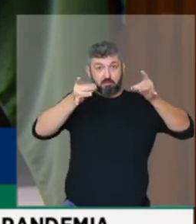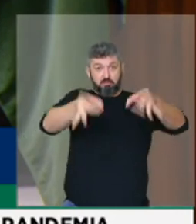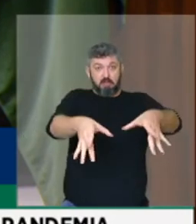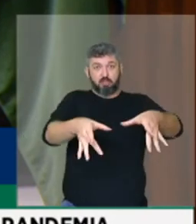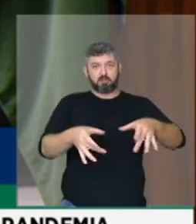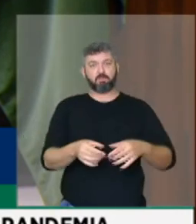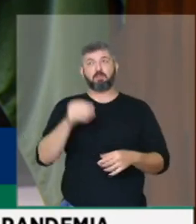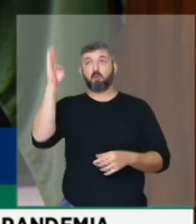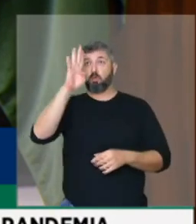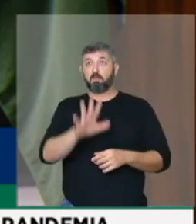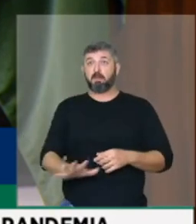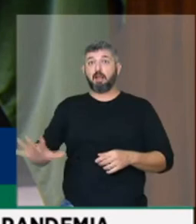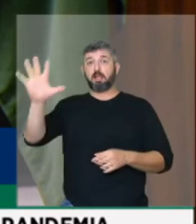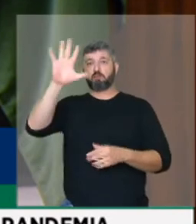BRASIL TODO COMECE, SE NÃO VAMOS AVALIAR IMPEACHMENT,